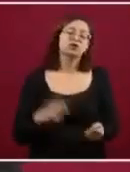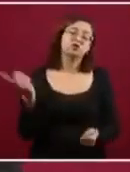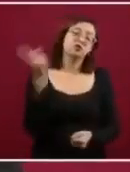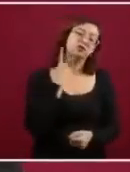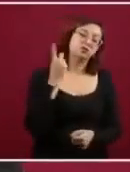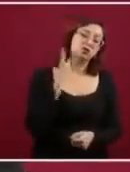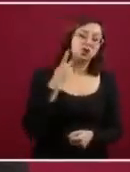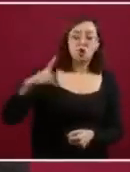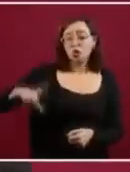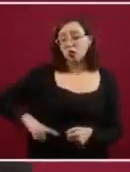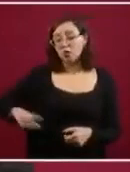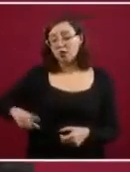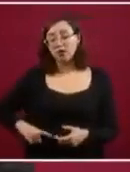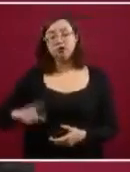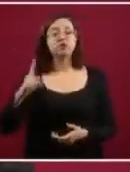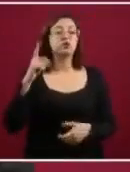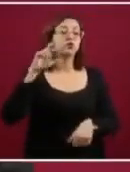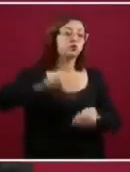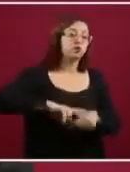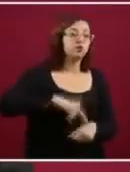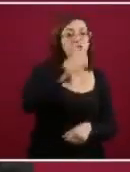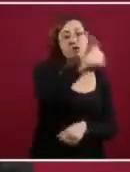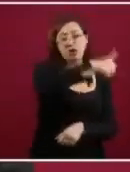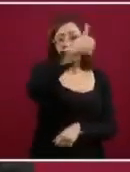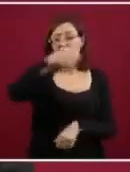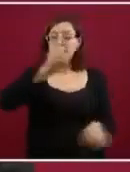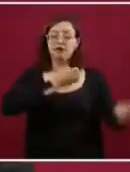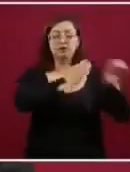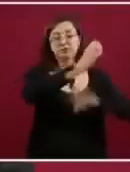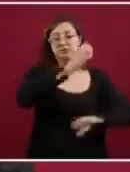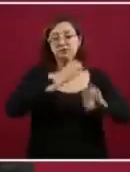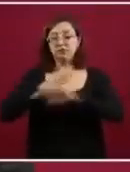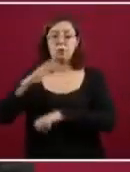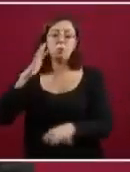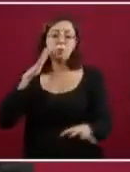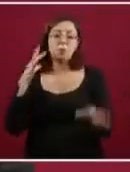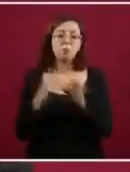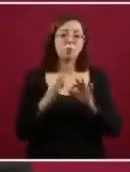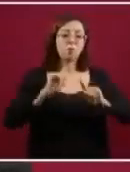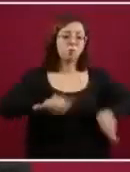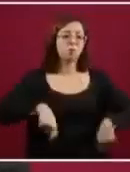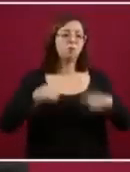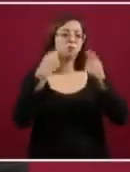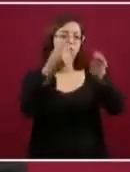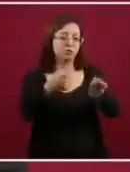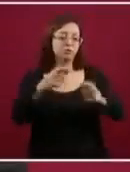de los estados.